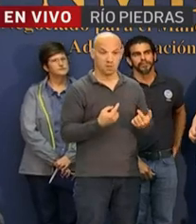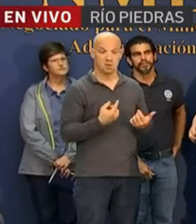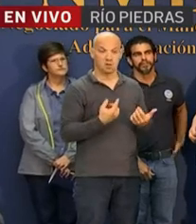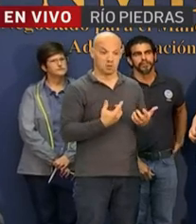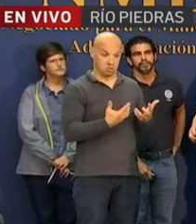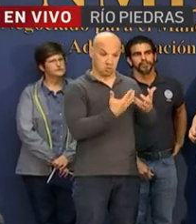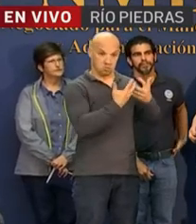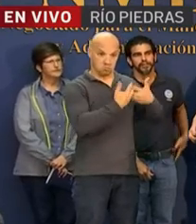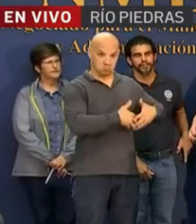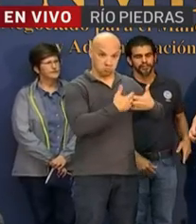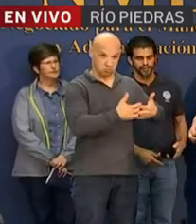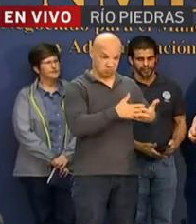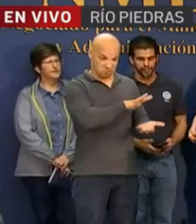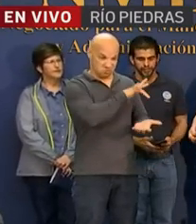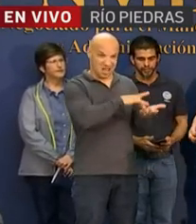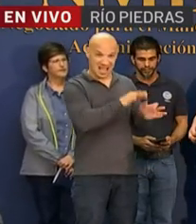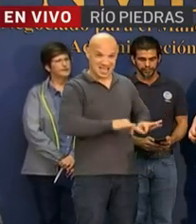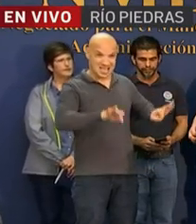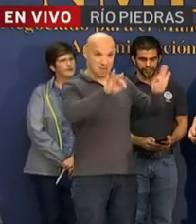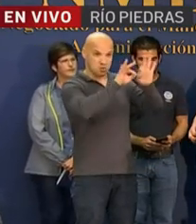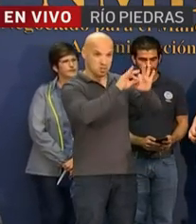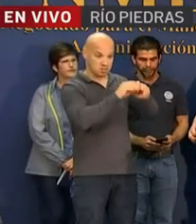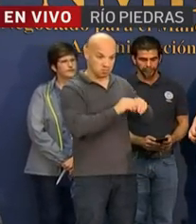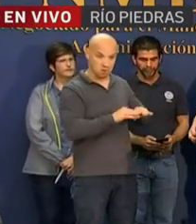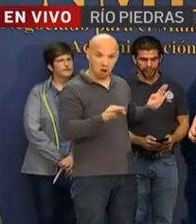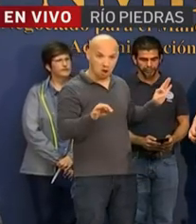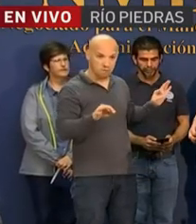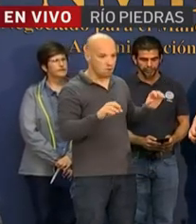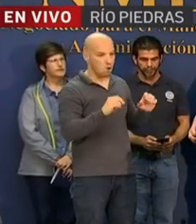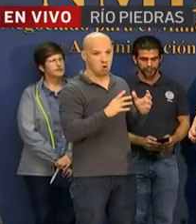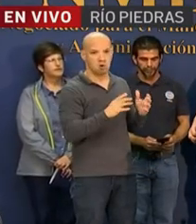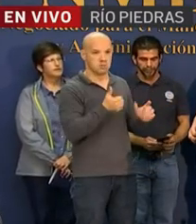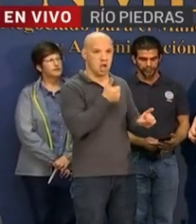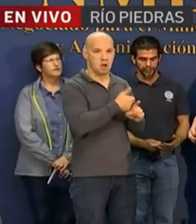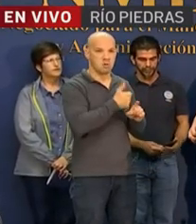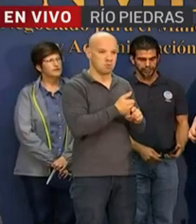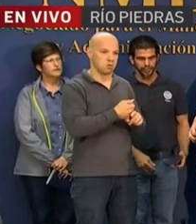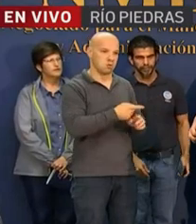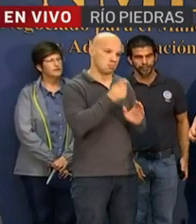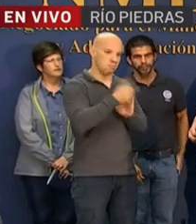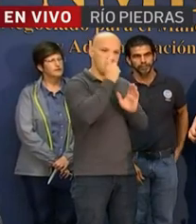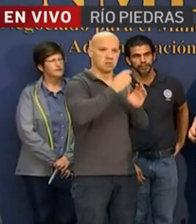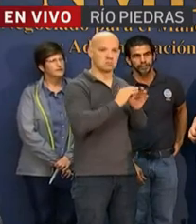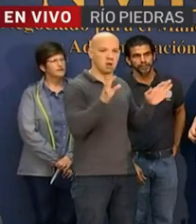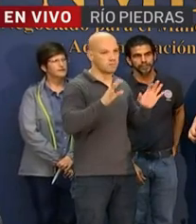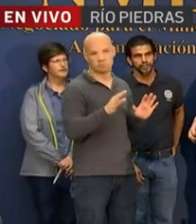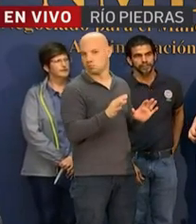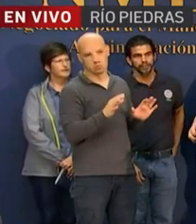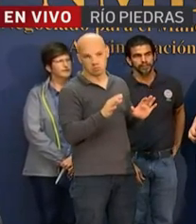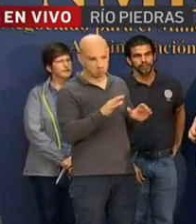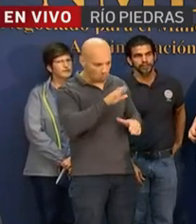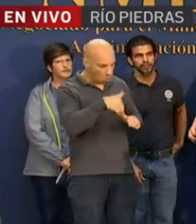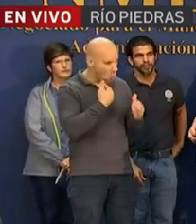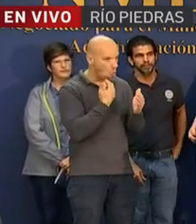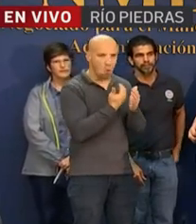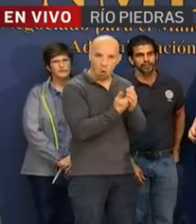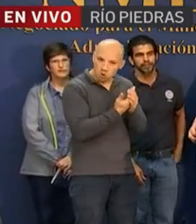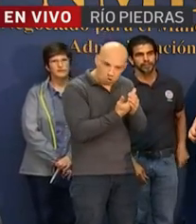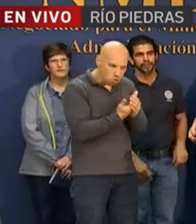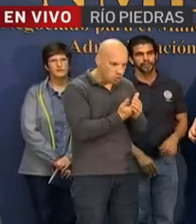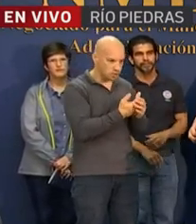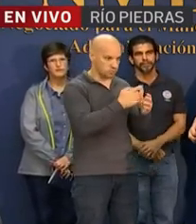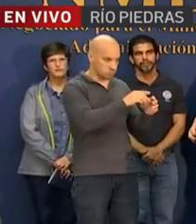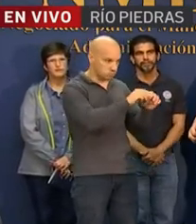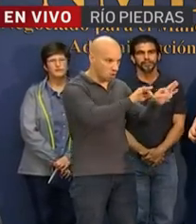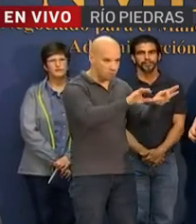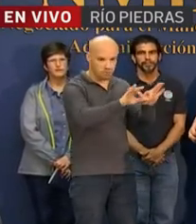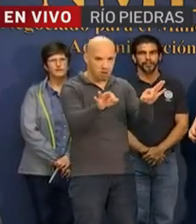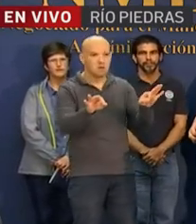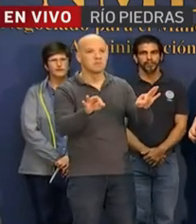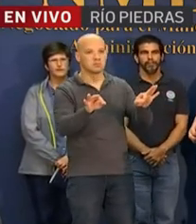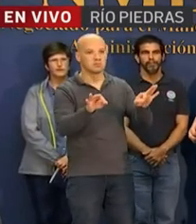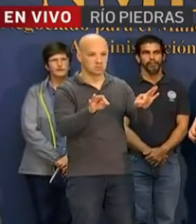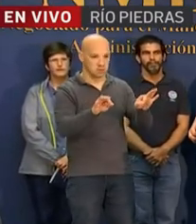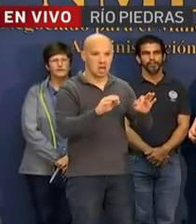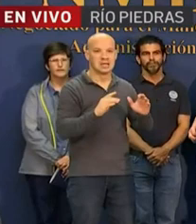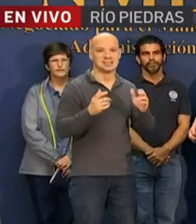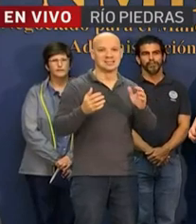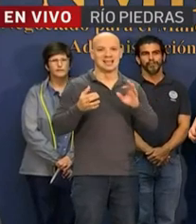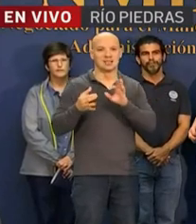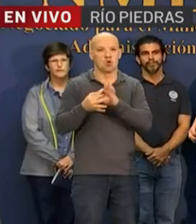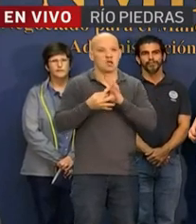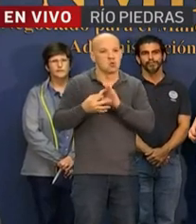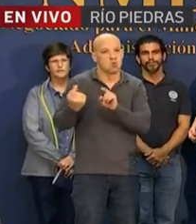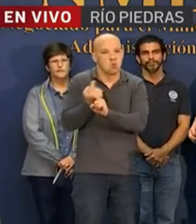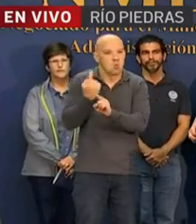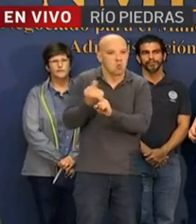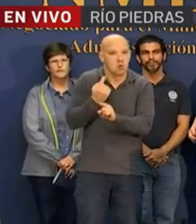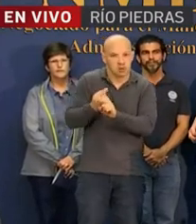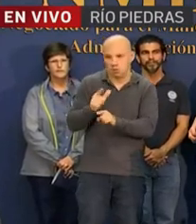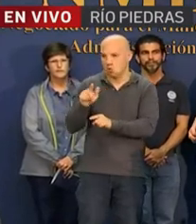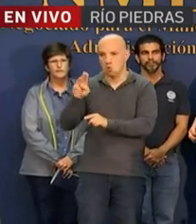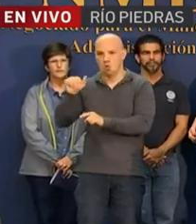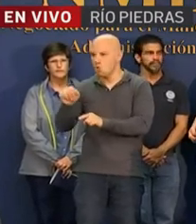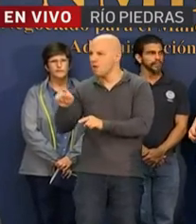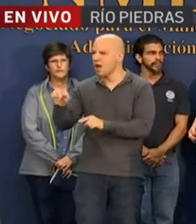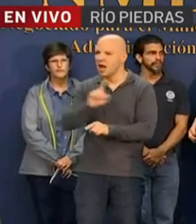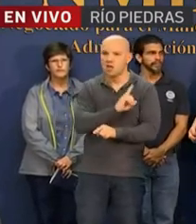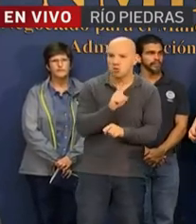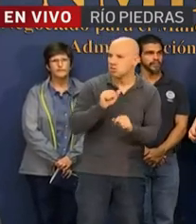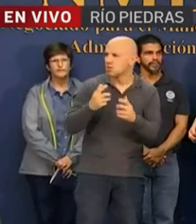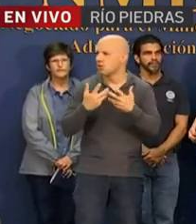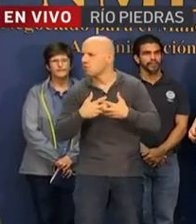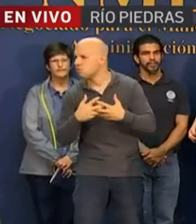CORRECTO LO QUE DICE EL